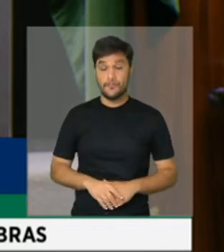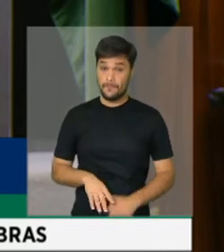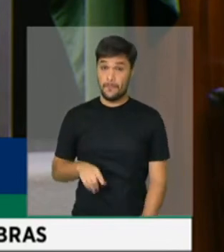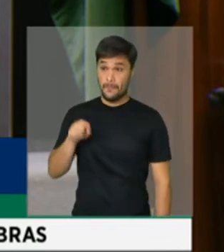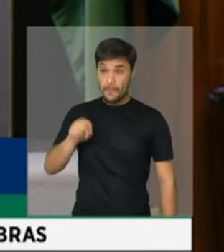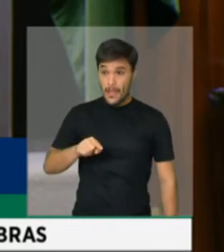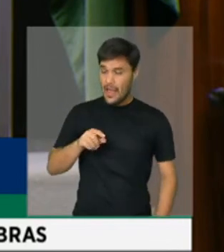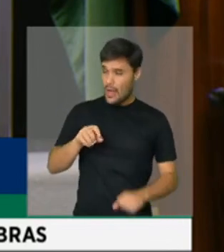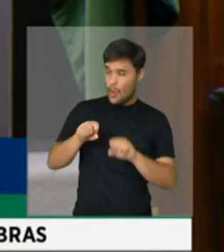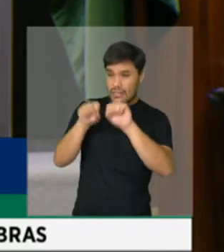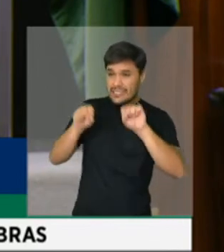EMENT HÍDRICO, A ENERGIA GERADA PELA VAZÃO DOS RIOS, A